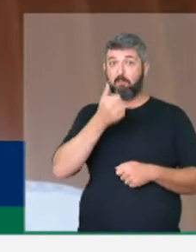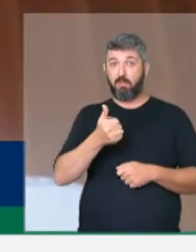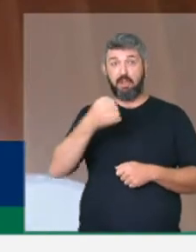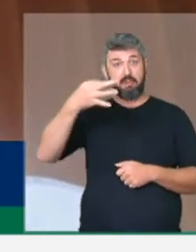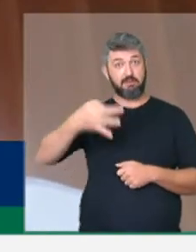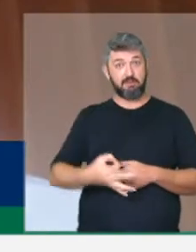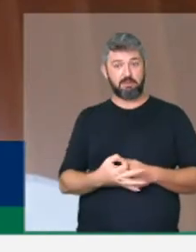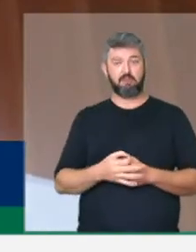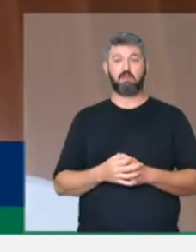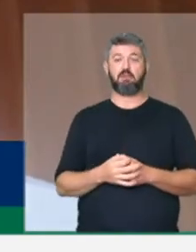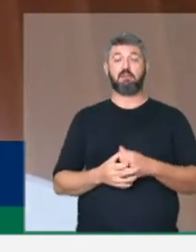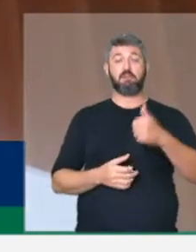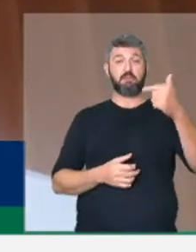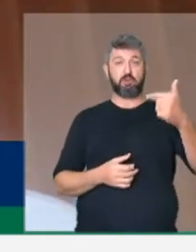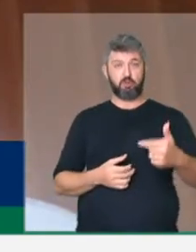EMPRESAS MAS UMA DELAS... AGROINDUSTRIAL MANACAPURU. ELA